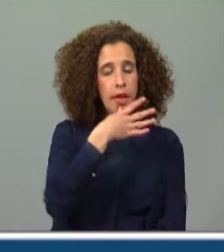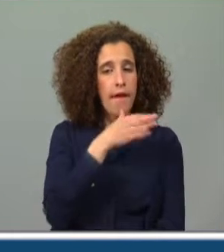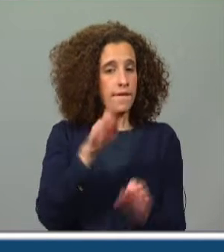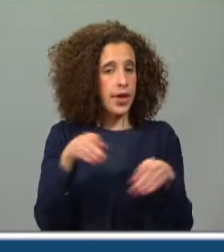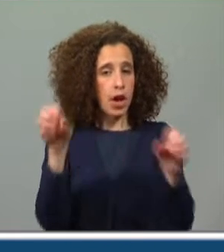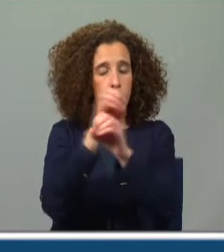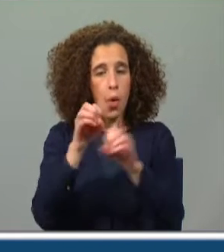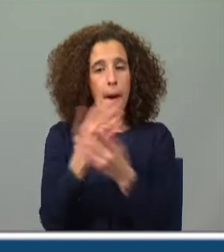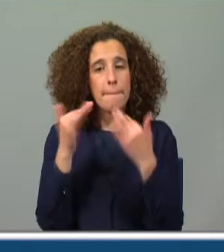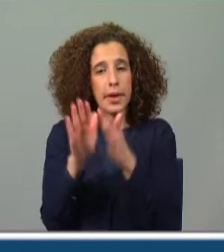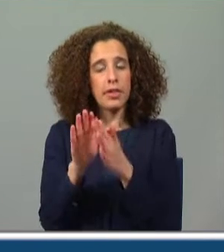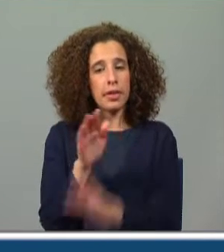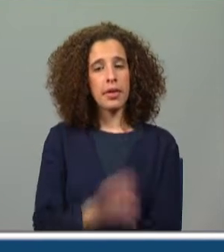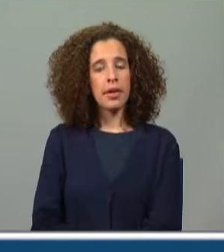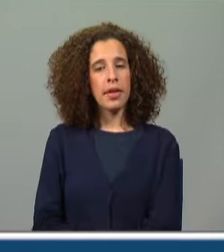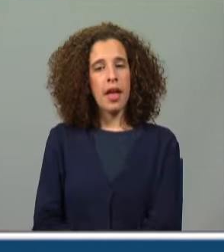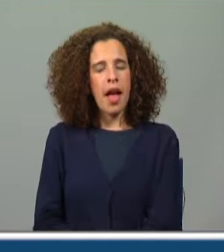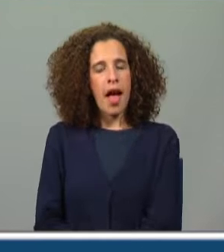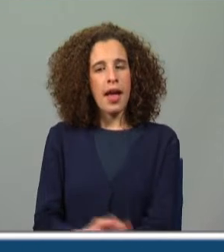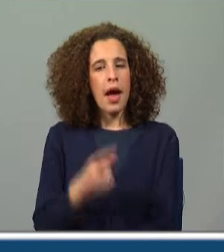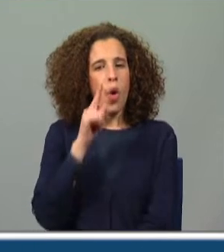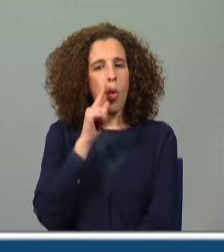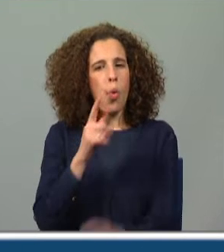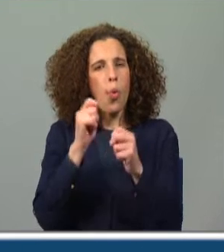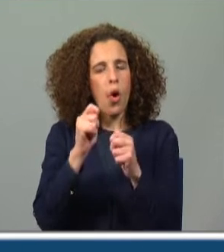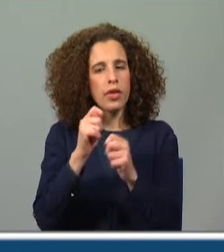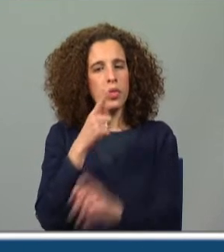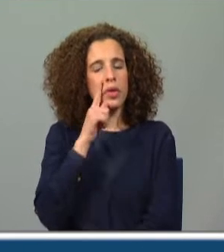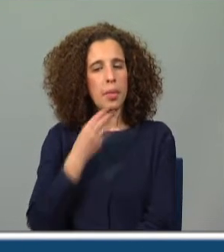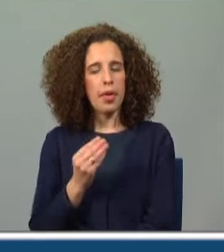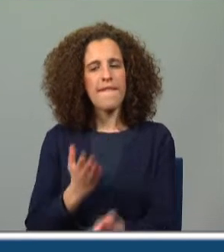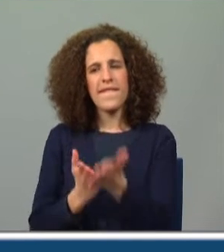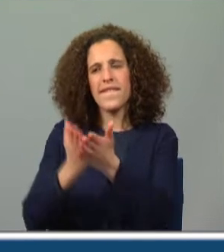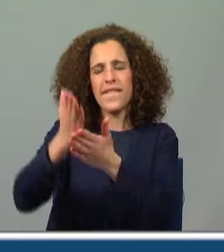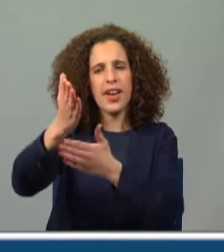dizia mas é tanto quanto o ódio da menina portanto Vai prolongar-se tanto 說但它和仇恨一樣多女孩，所以它會持續很長時間